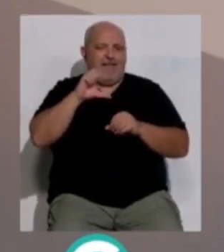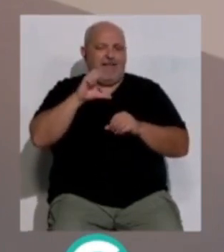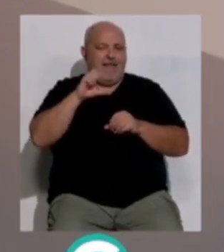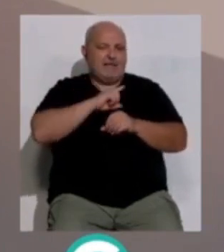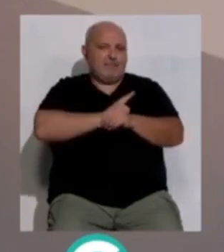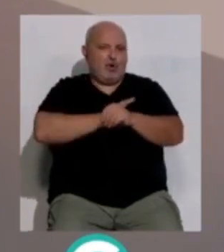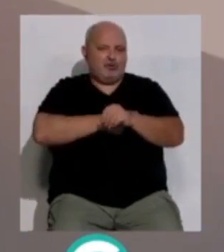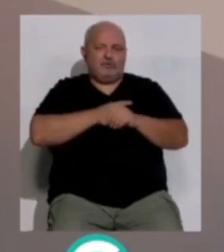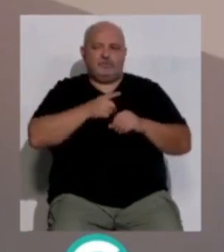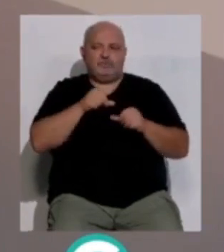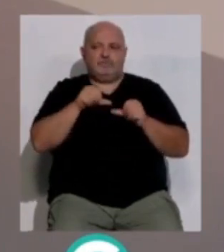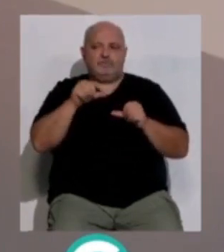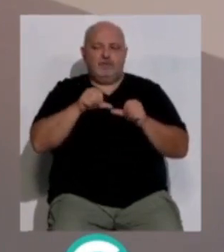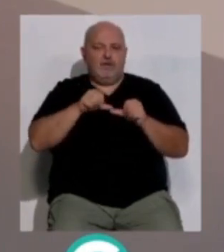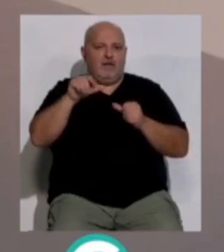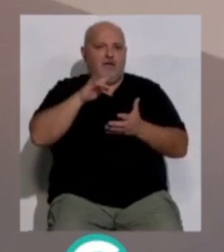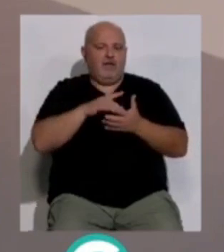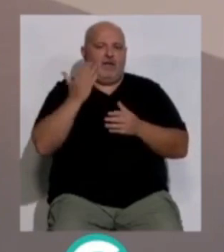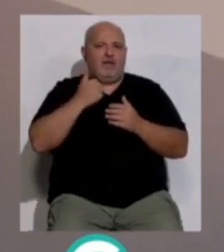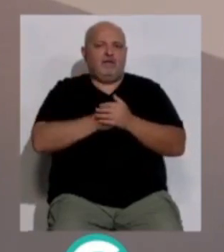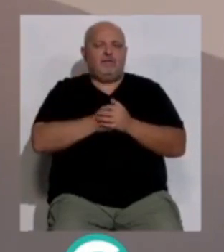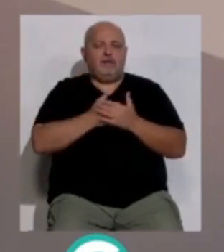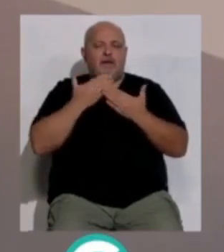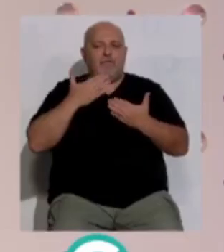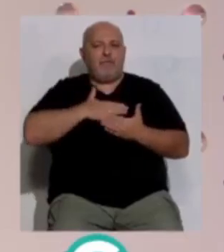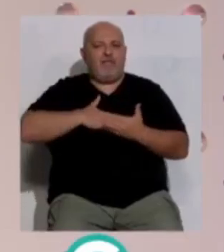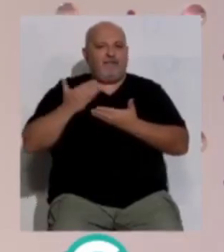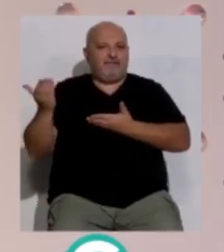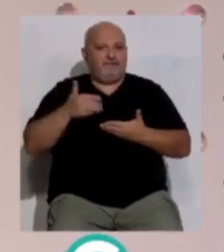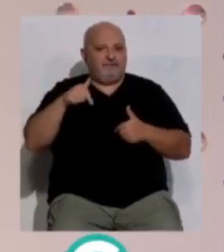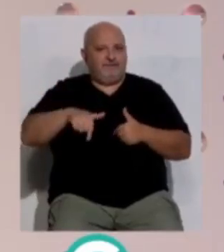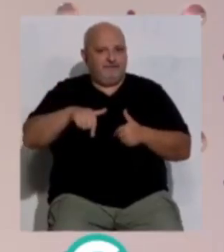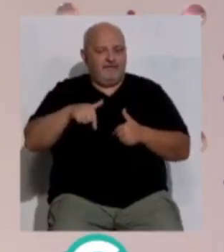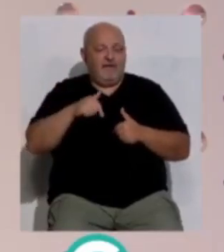la denominación que tiene desde el día de ayer Mauro un placer como siempre y esperemos que